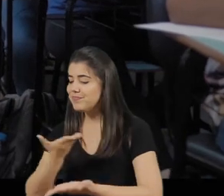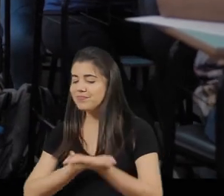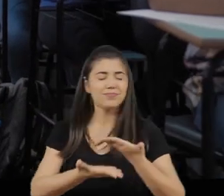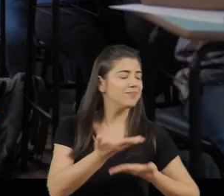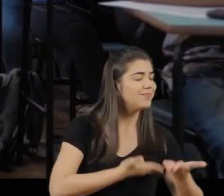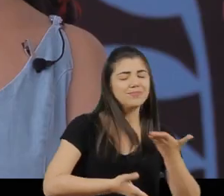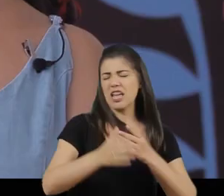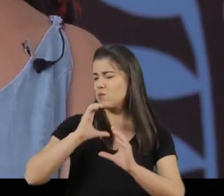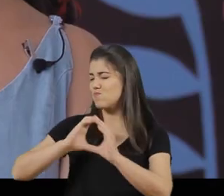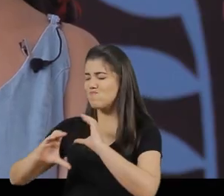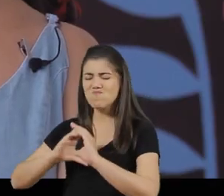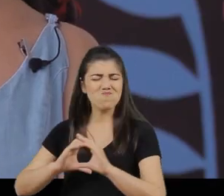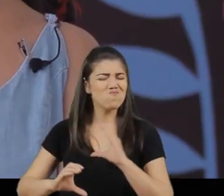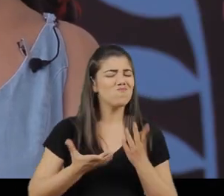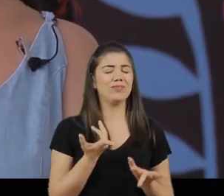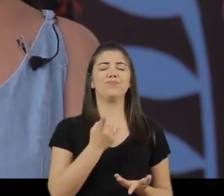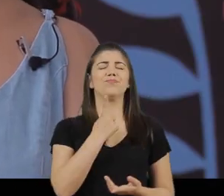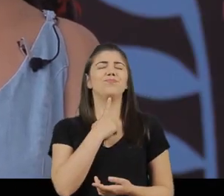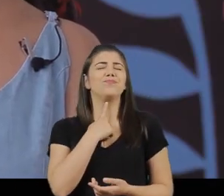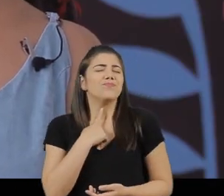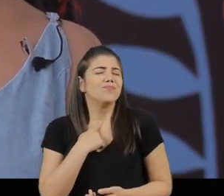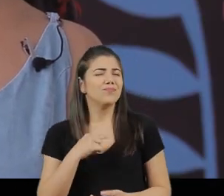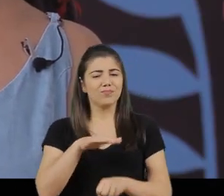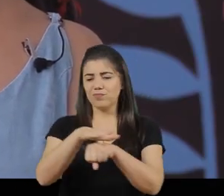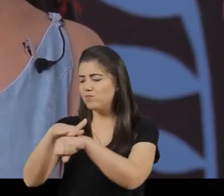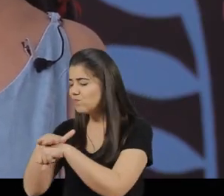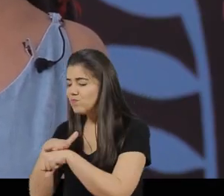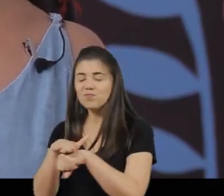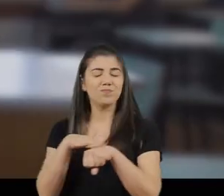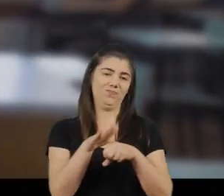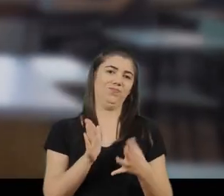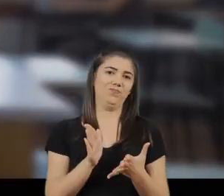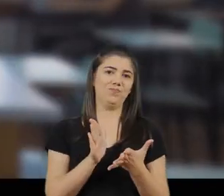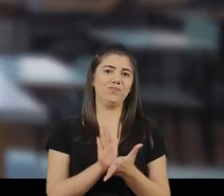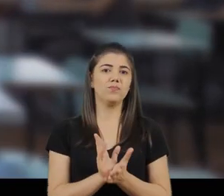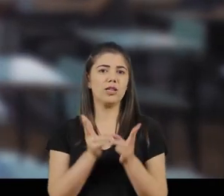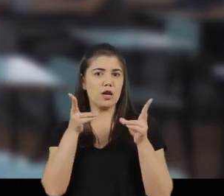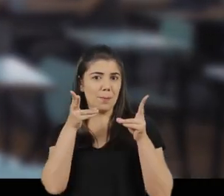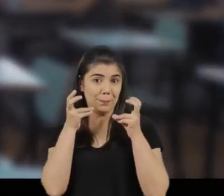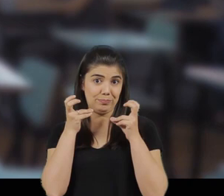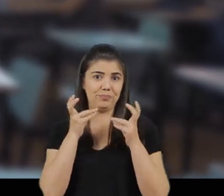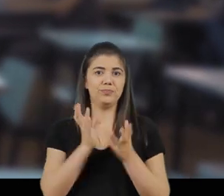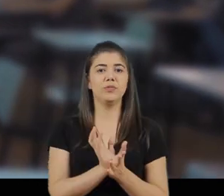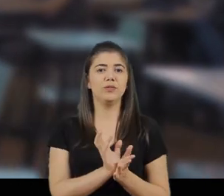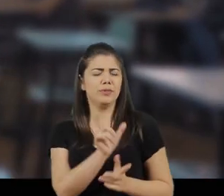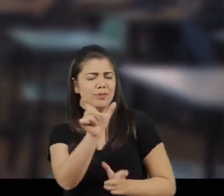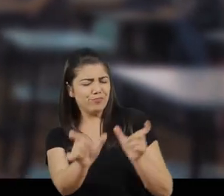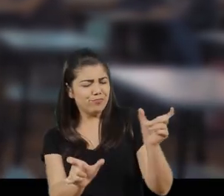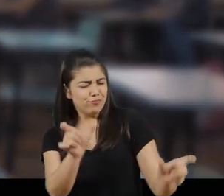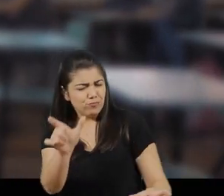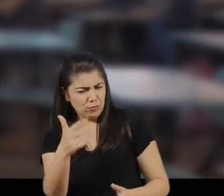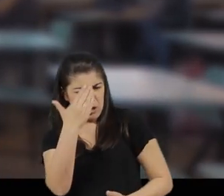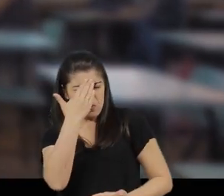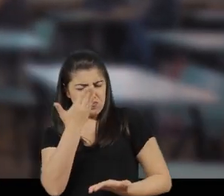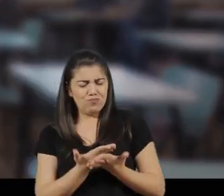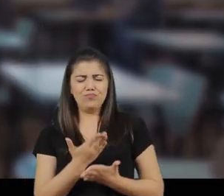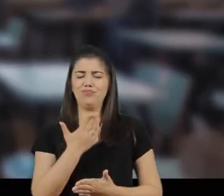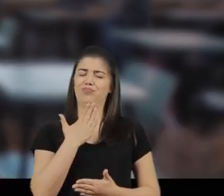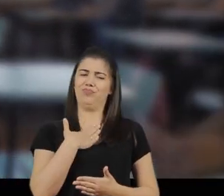Sempre fui uma pessoa bem comunicativa, sempre fui uma pessoa que gostou de conversar com pessoas. Eu também vi que as pessoas tinham confiança em mim,